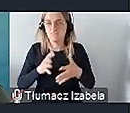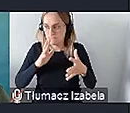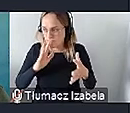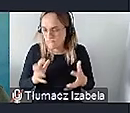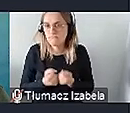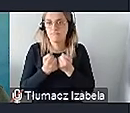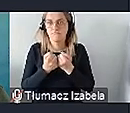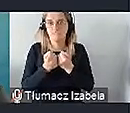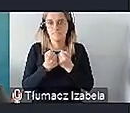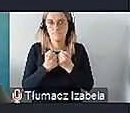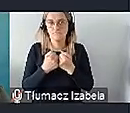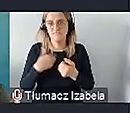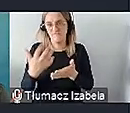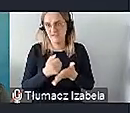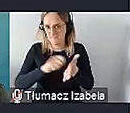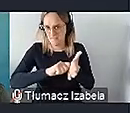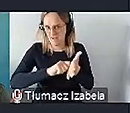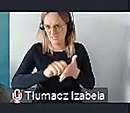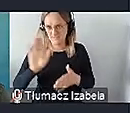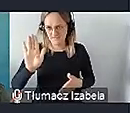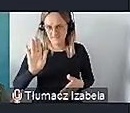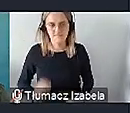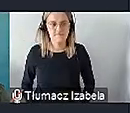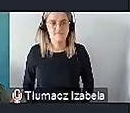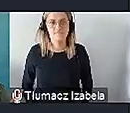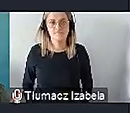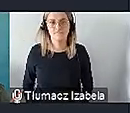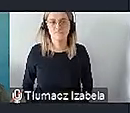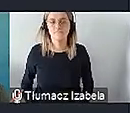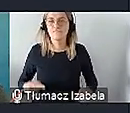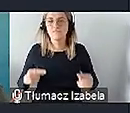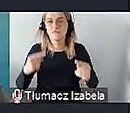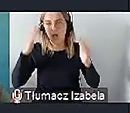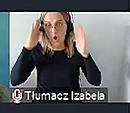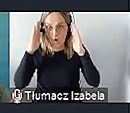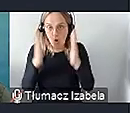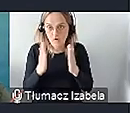Wezmę sobie jakiś mazak tutaj. ...zdobyć koncentrację na przykład naszych słuchaczy,